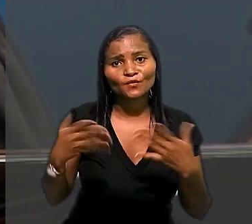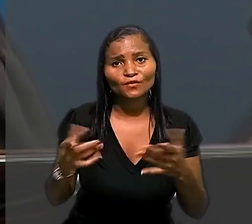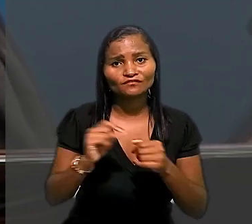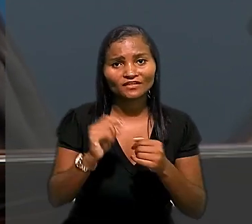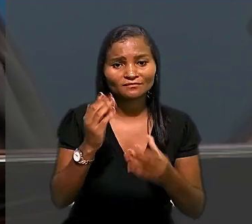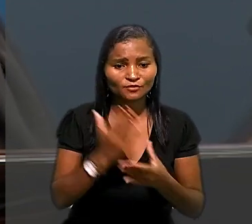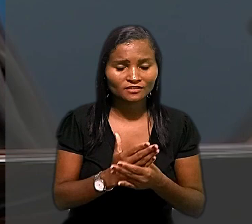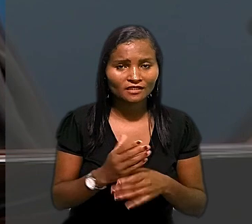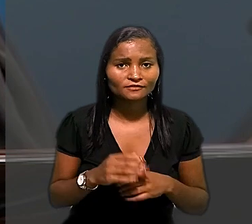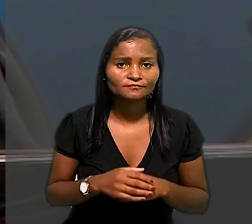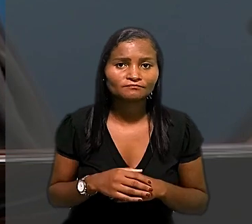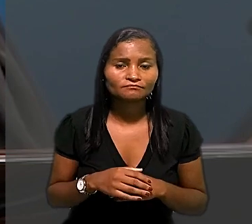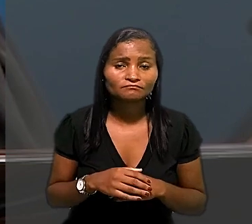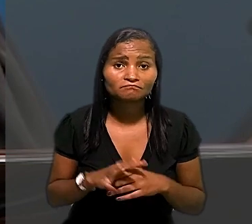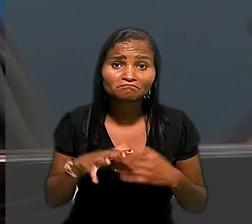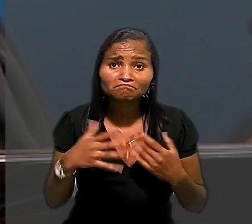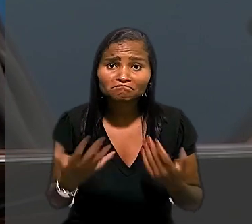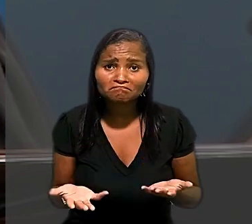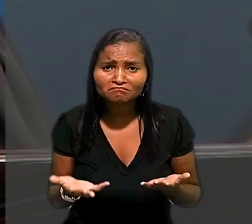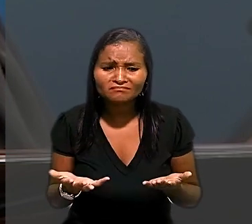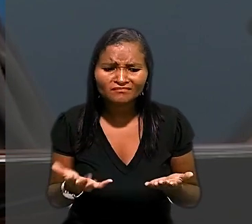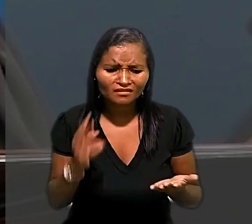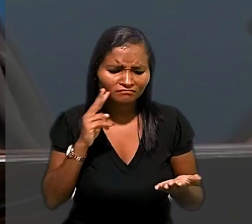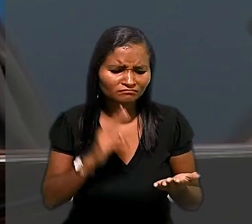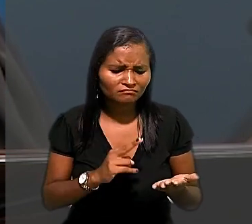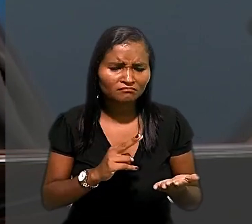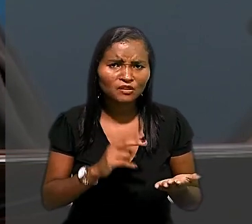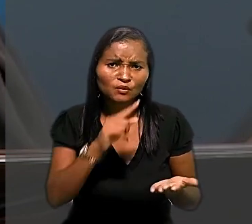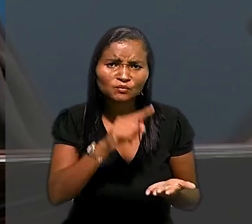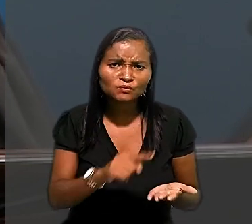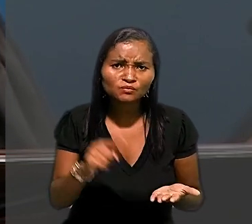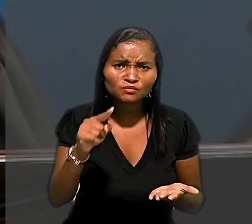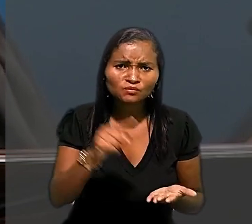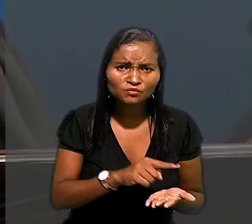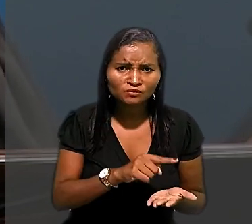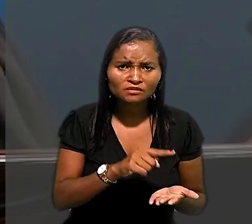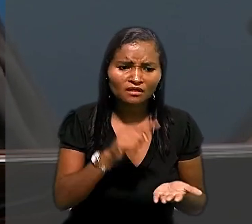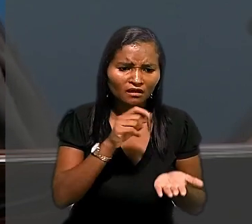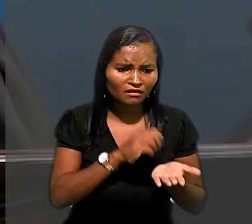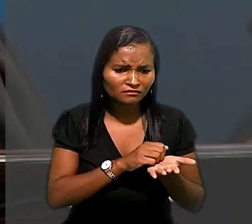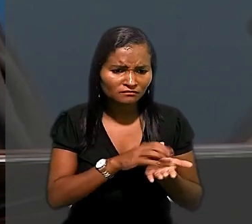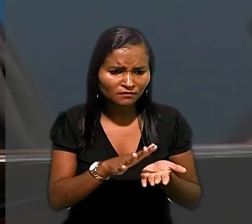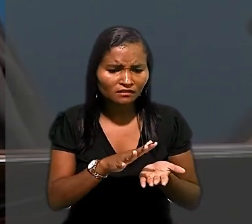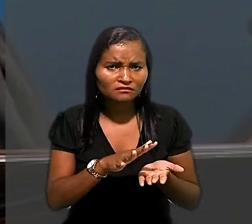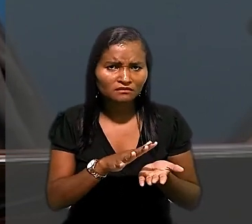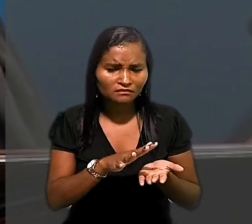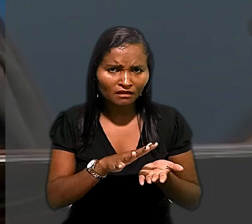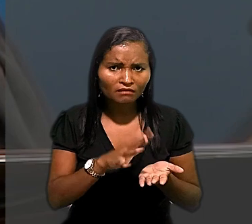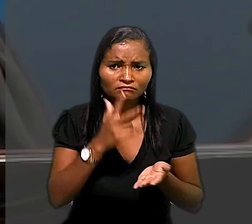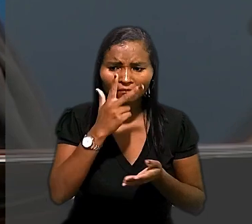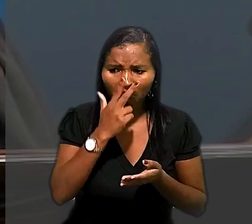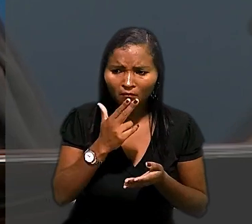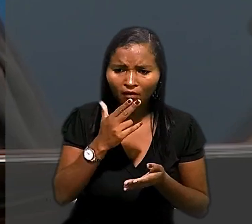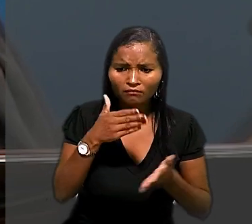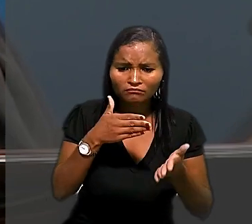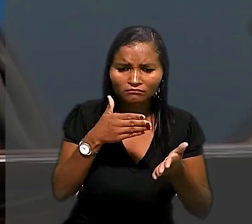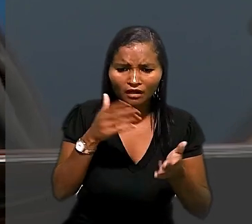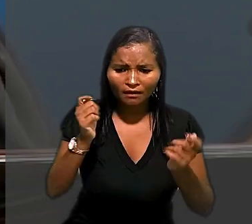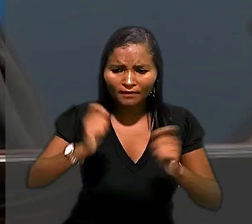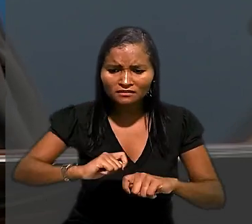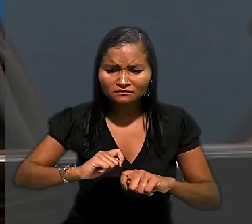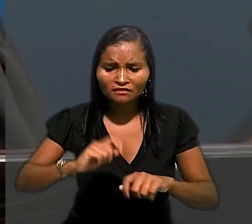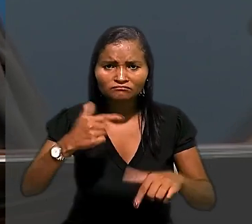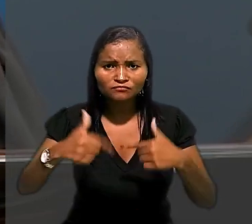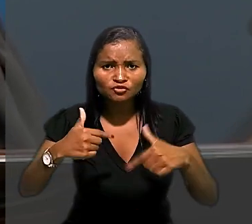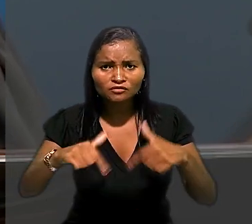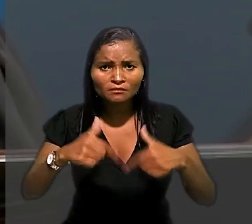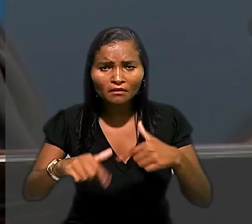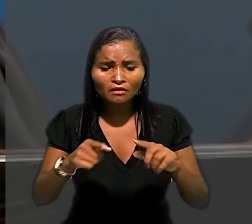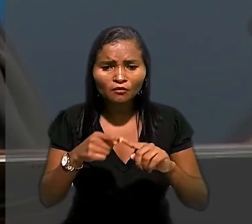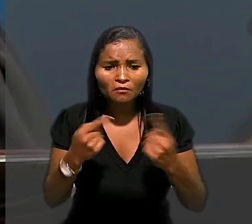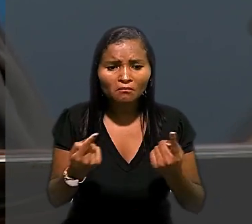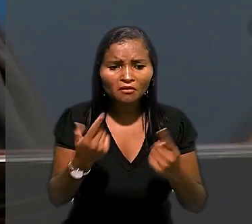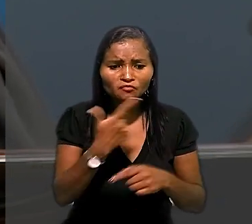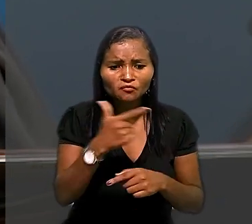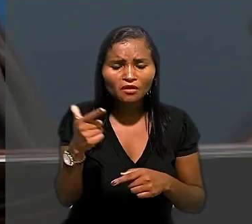"De origem ao reputar nula a dispensa imotivada, acabou por presumir a limitação da capacidade laboral sem a sua devida comprovação